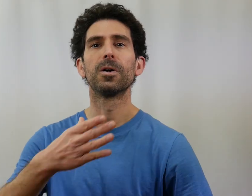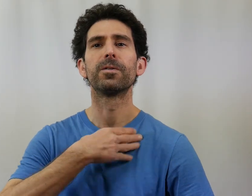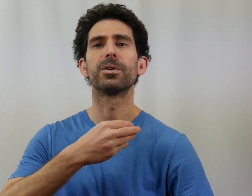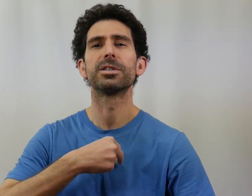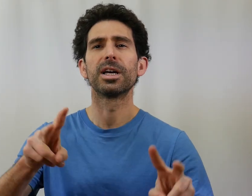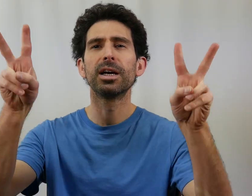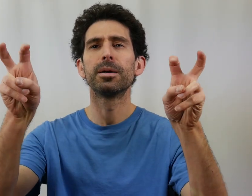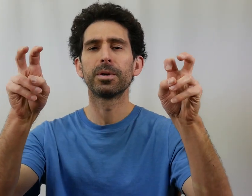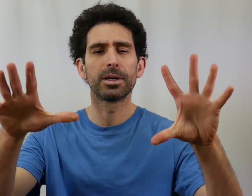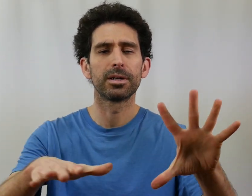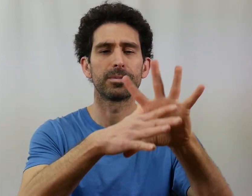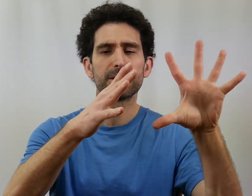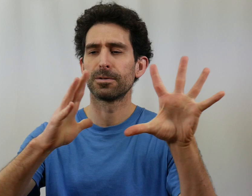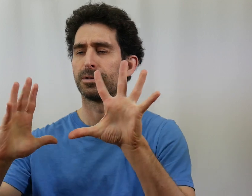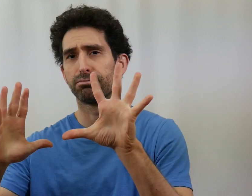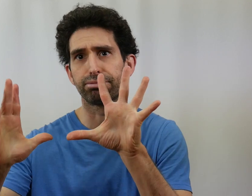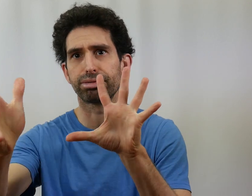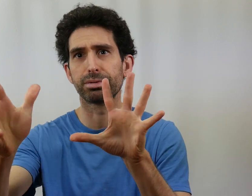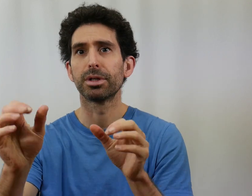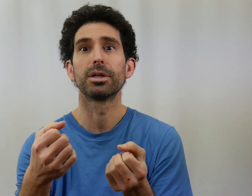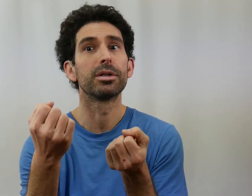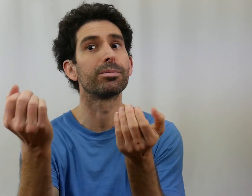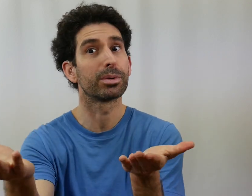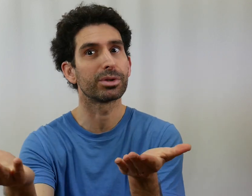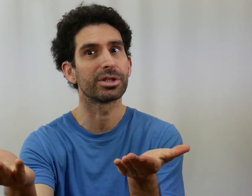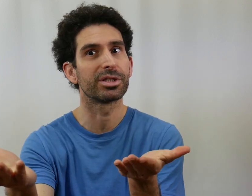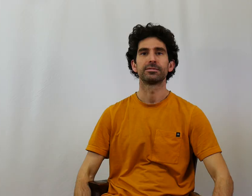Voici ma proposition d'expression imagée en LSF.